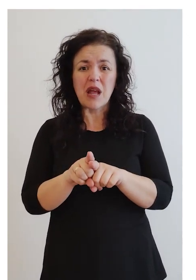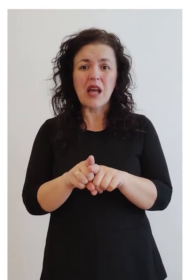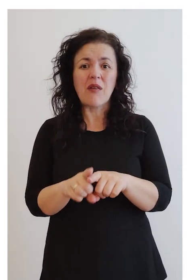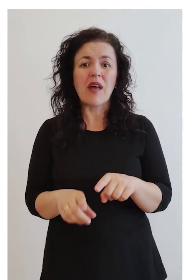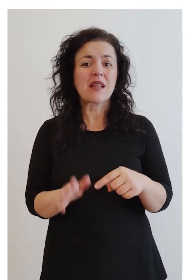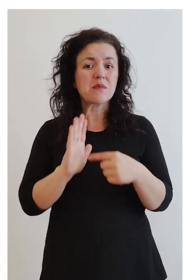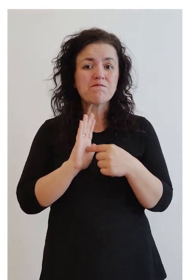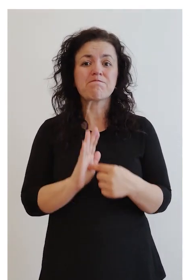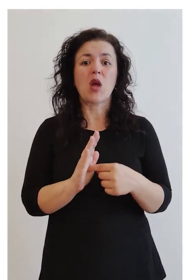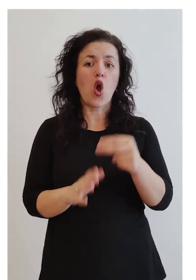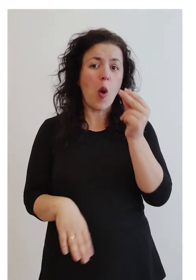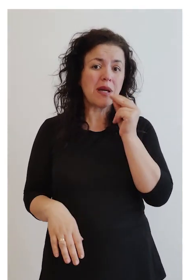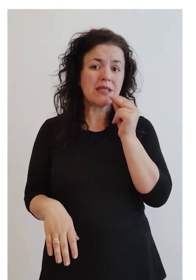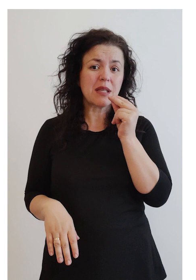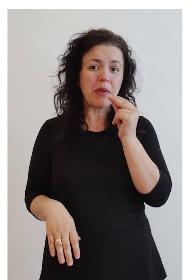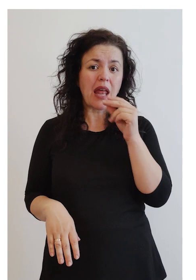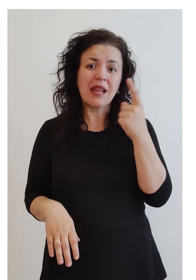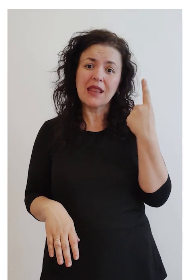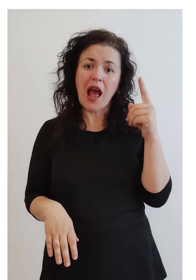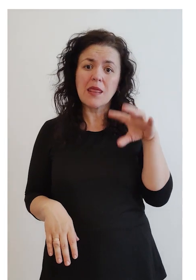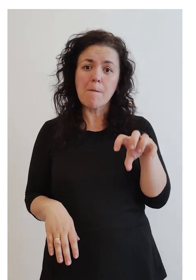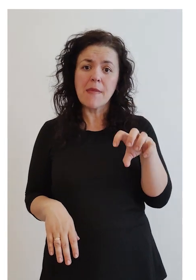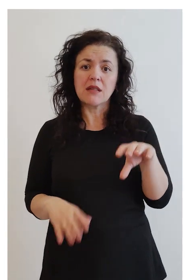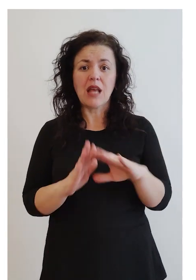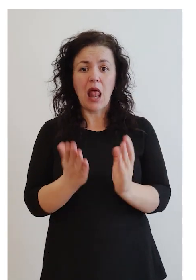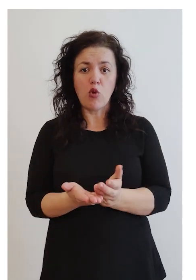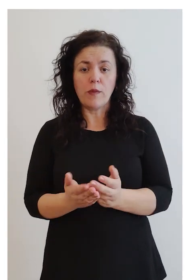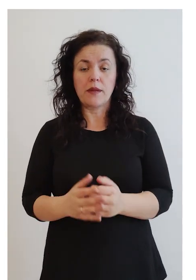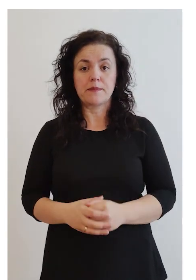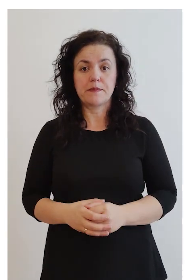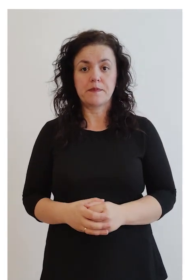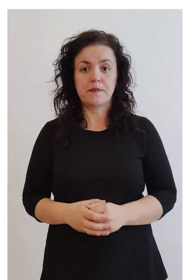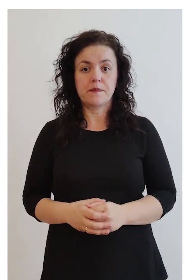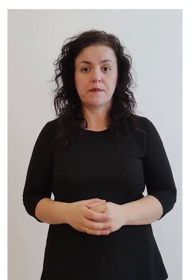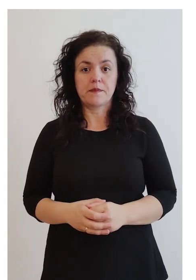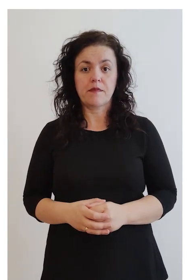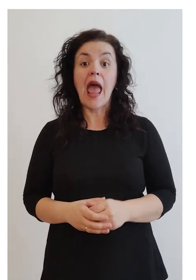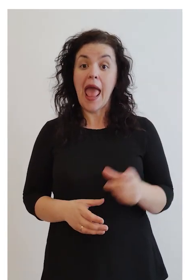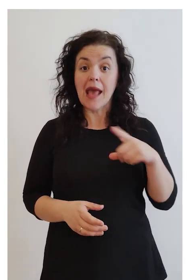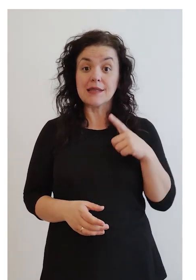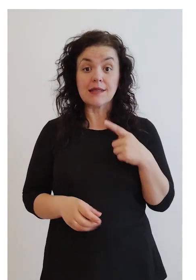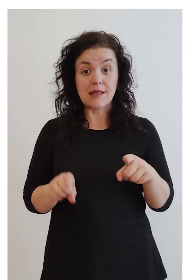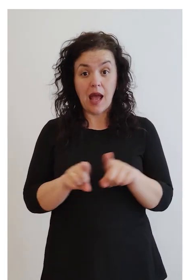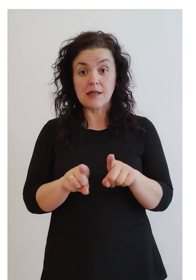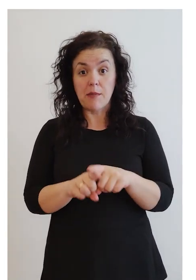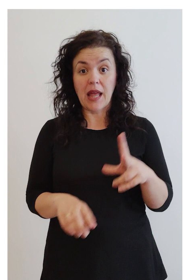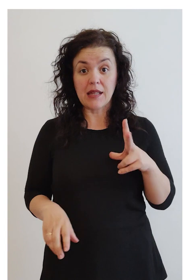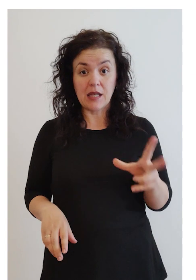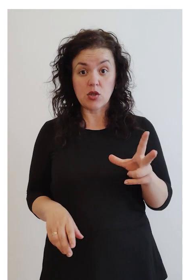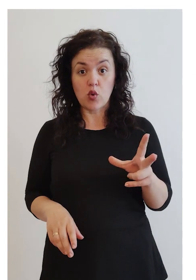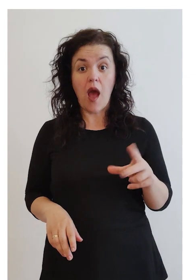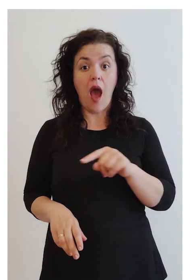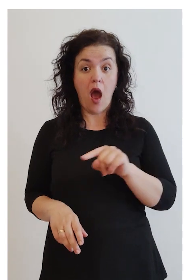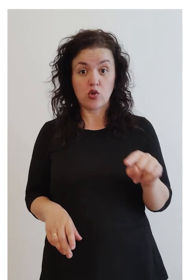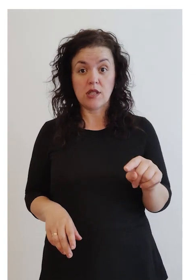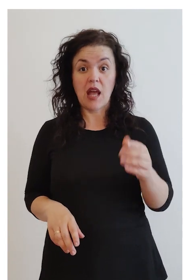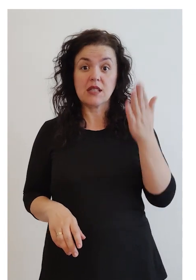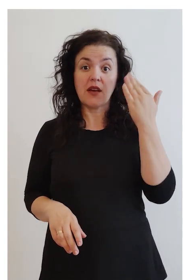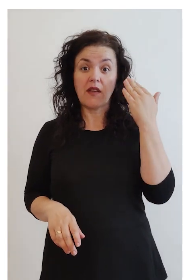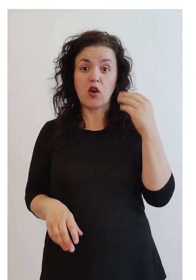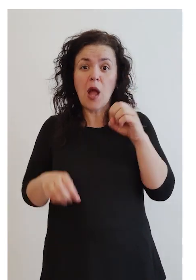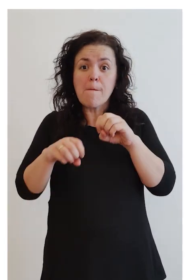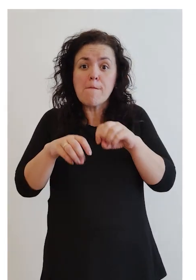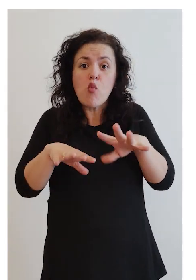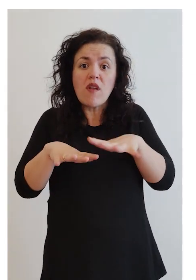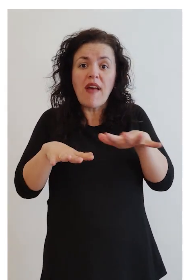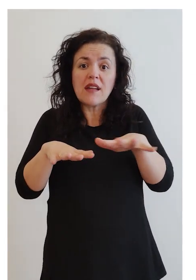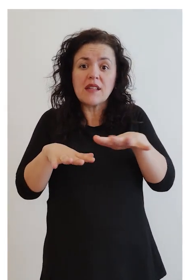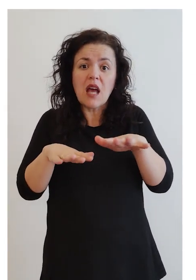Există de asemenea riscul ca acestea să fi fost pulverizate cu pesticide sau ierbicid care vă pot îmbolnăvi.